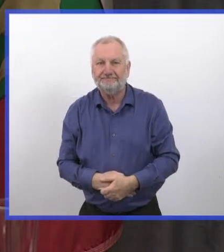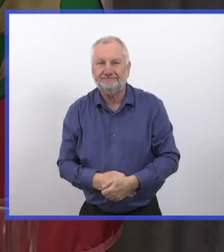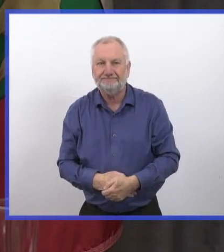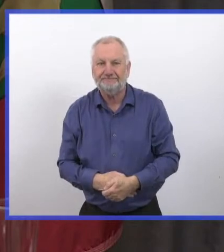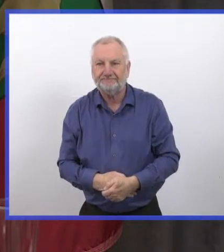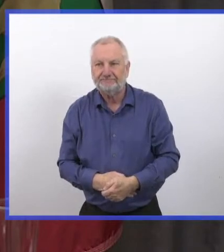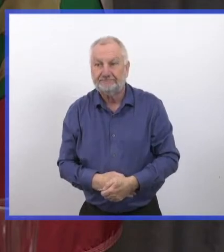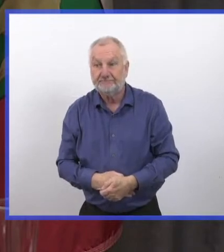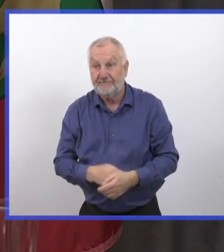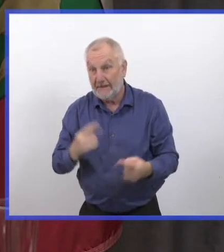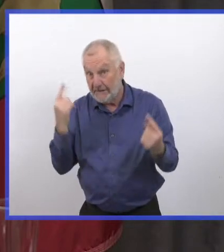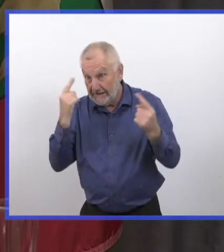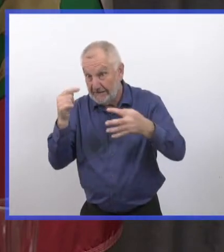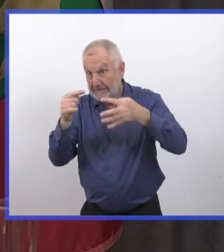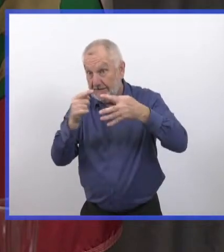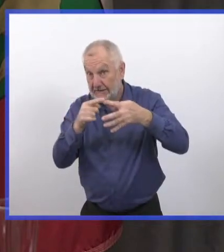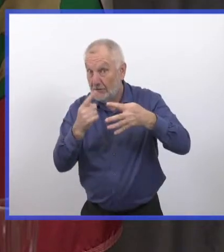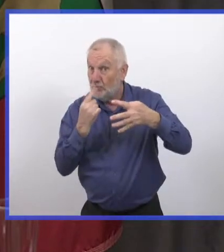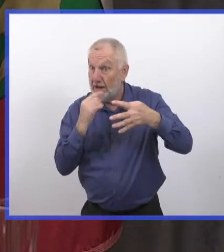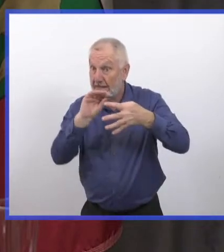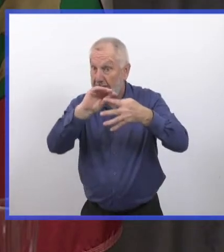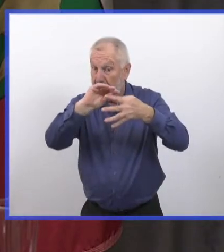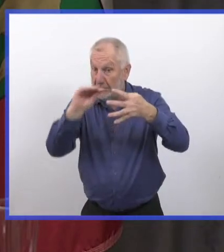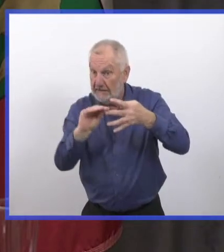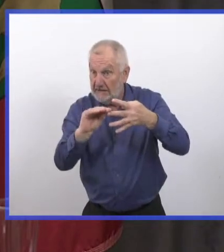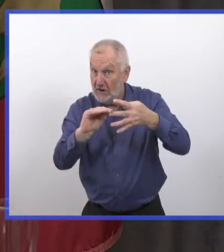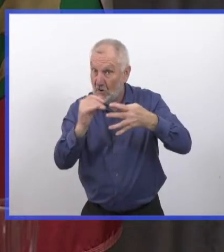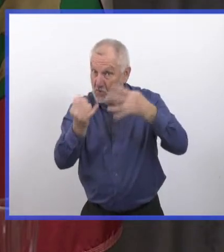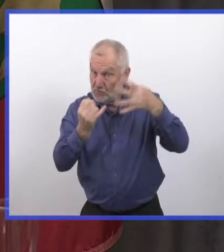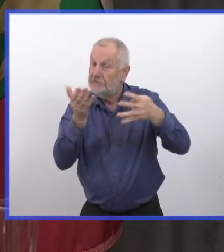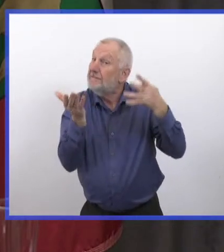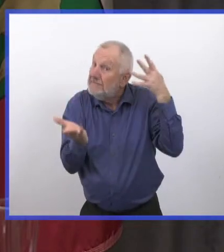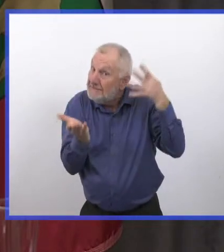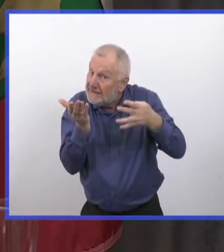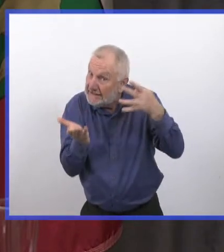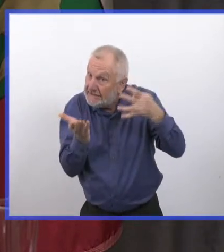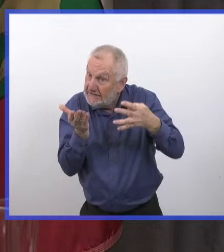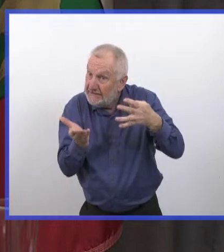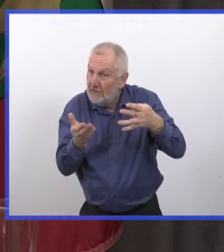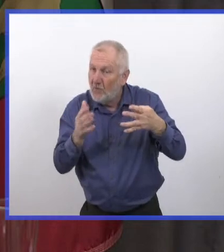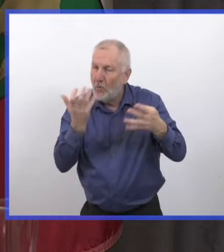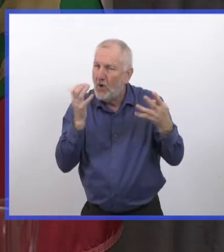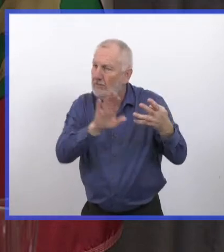Pour l'instant, ce n'est qu'une estimation. Ce chiffre pourrait être plus élevé.